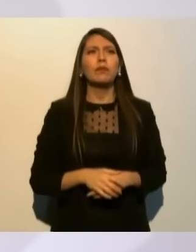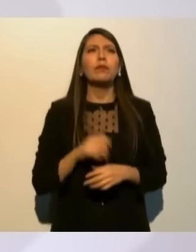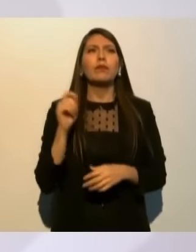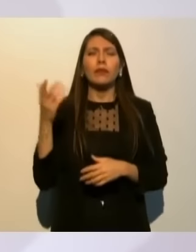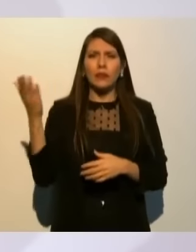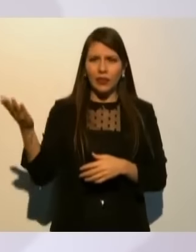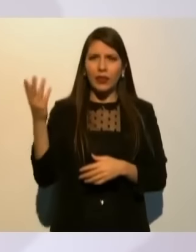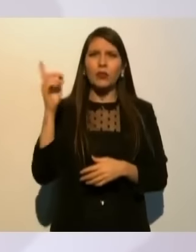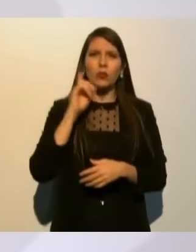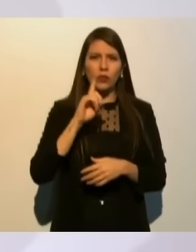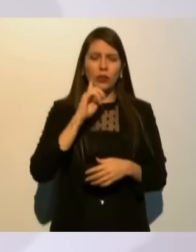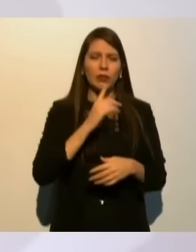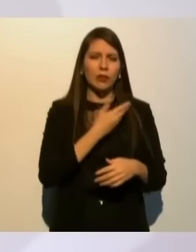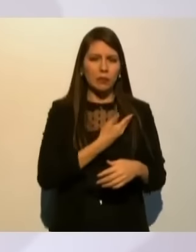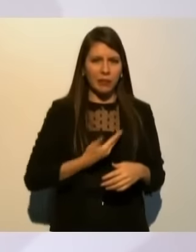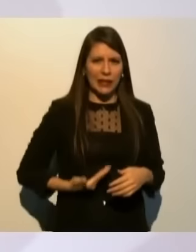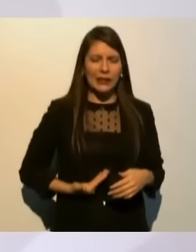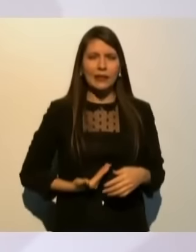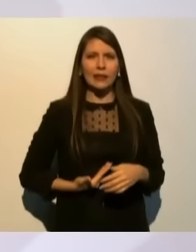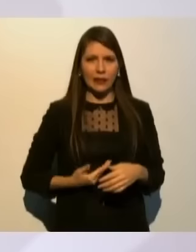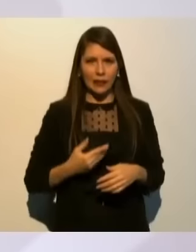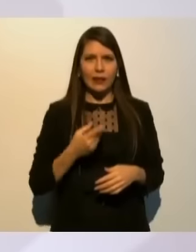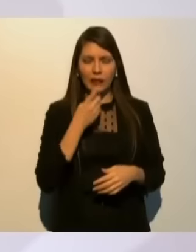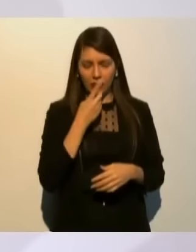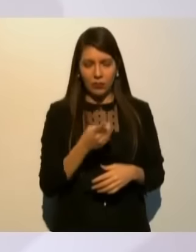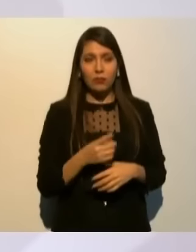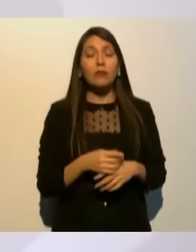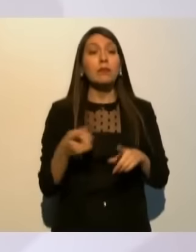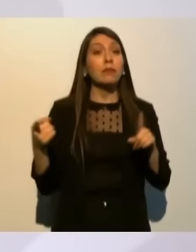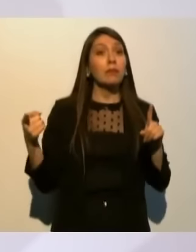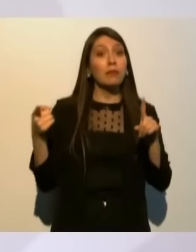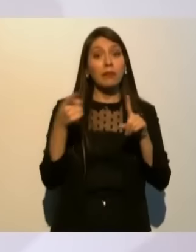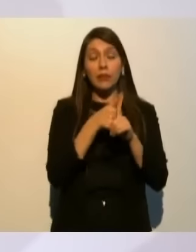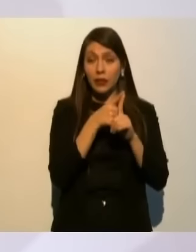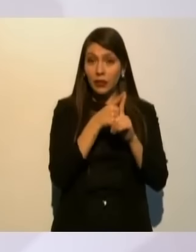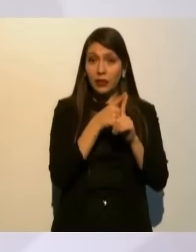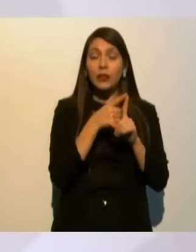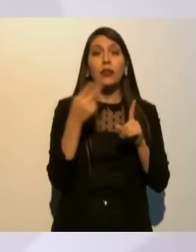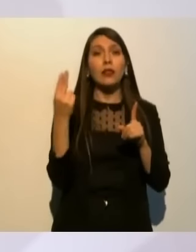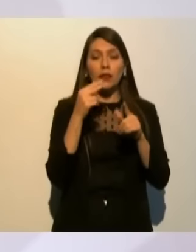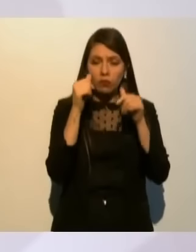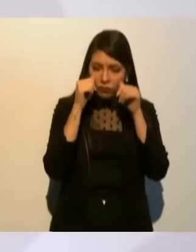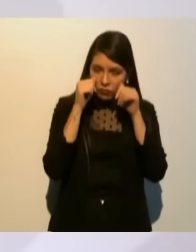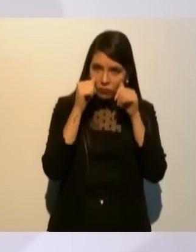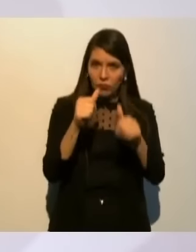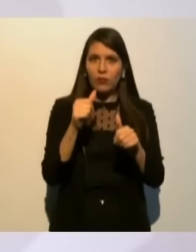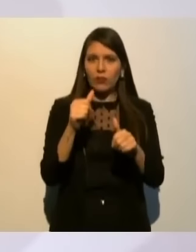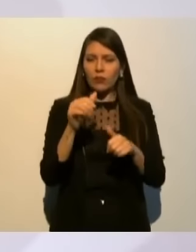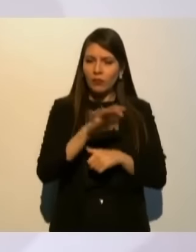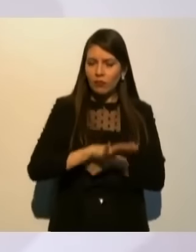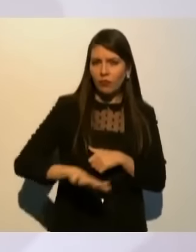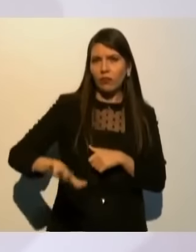nuestra principal tarea es servir al pueblo siguiendo el principio de mandar obedeciendo